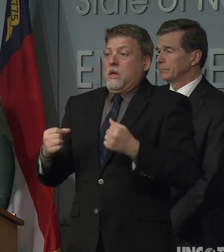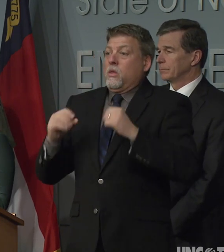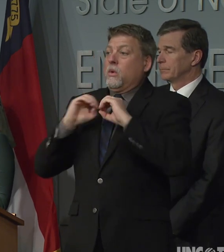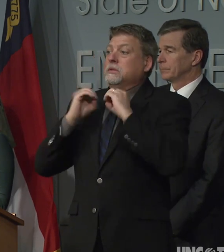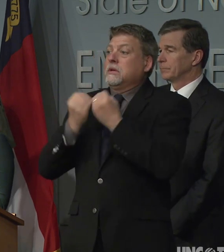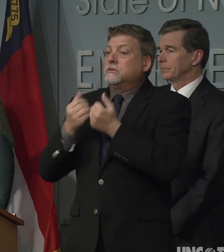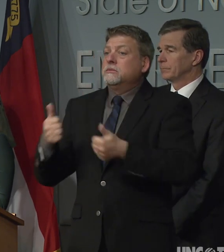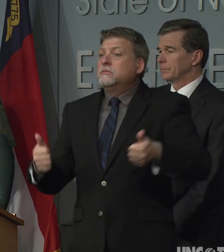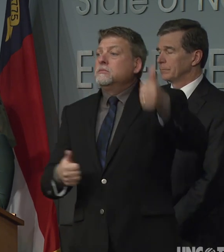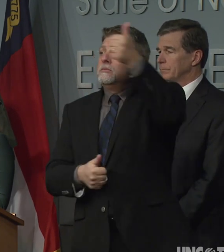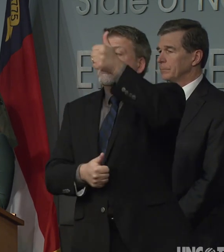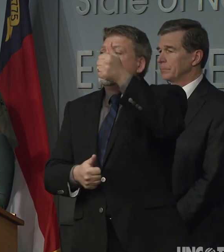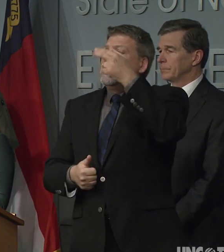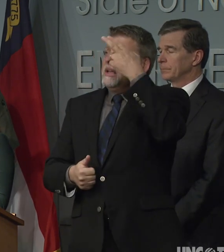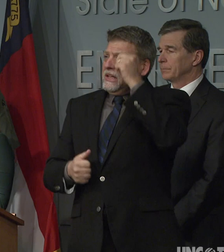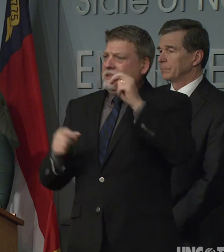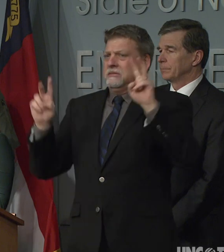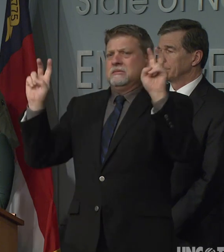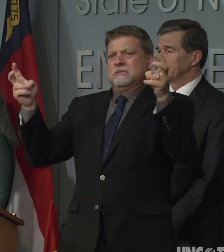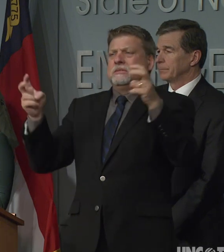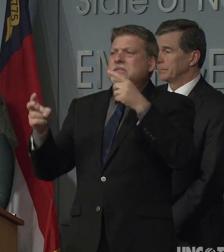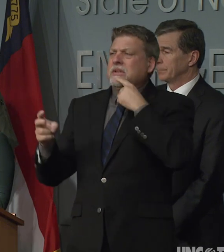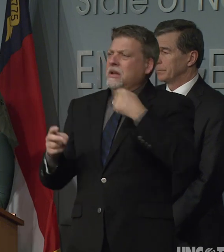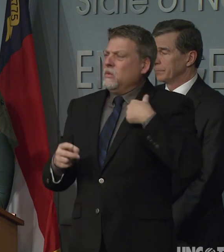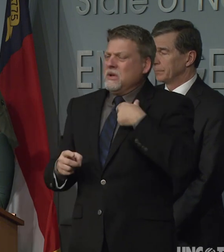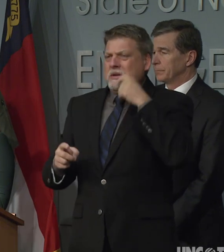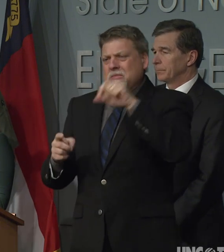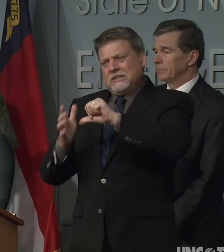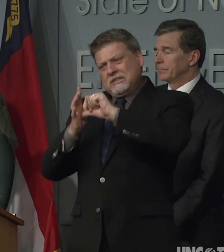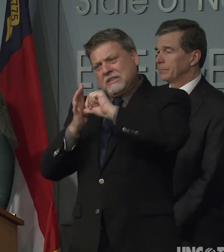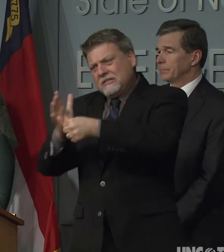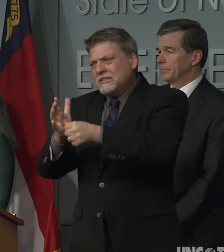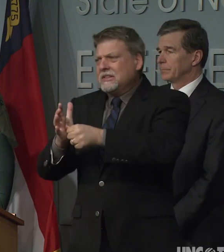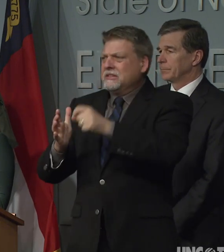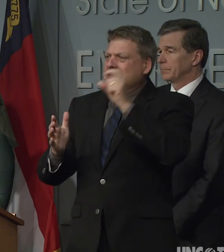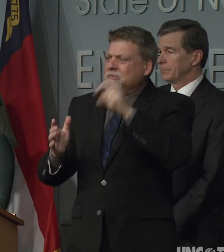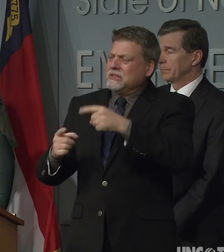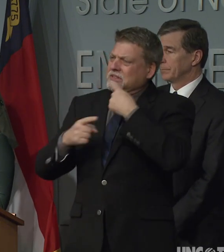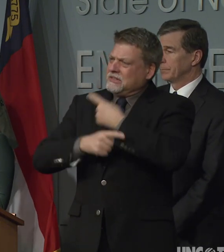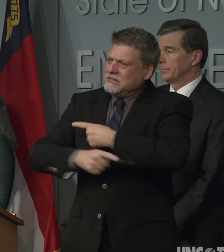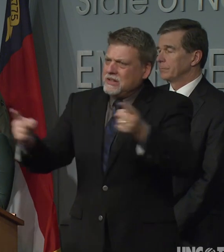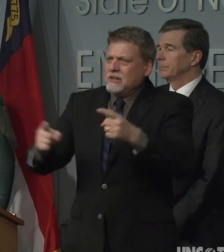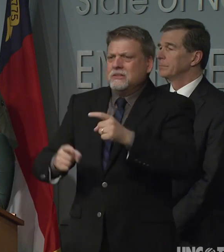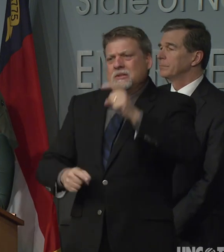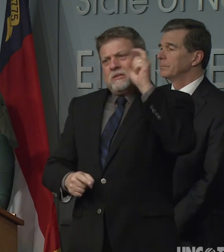diecinueve una pandemia no podemos decir que esto es lo suficientemente fuerte claramente OTAN seguido todos